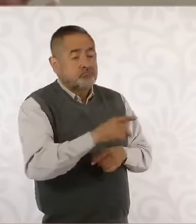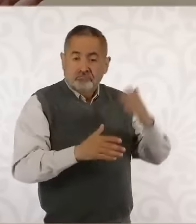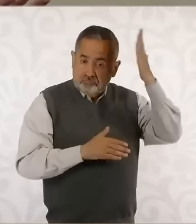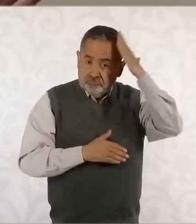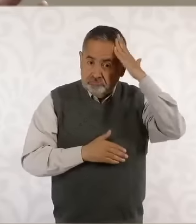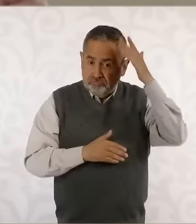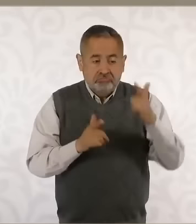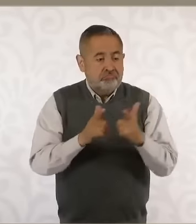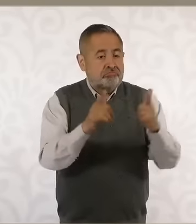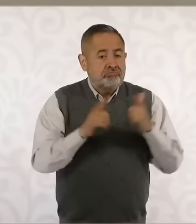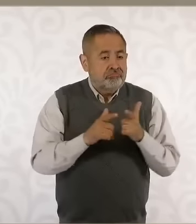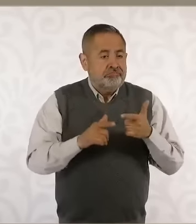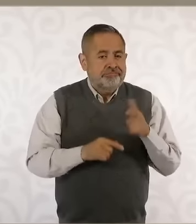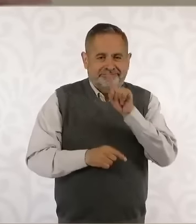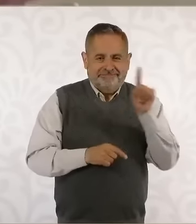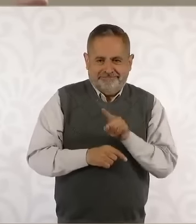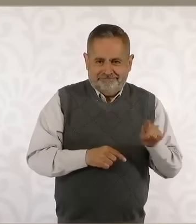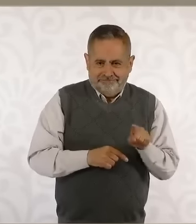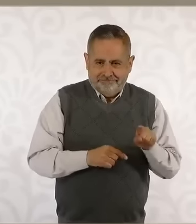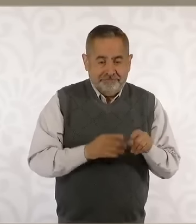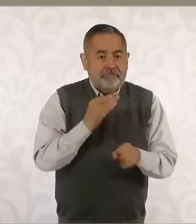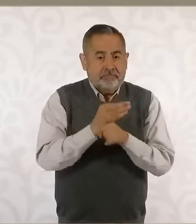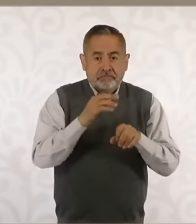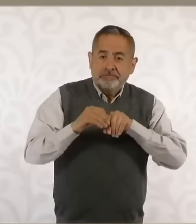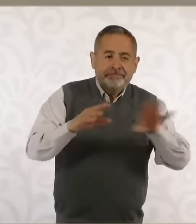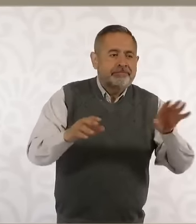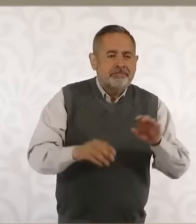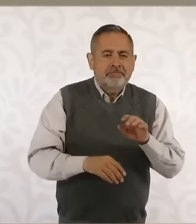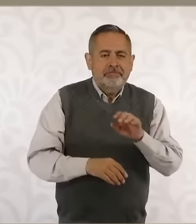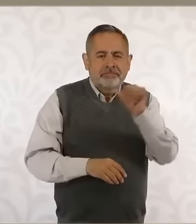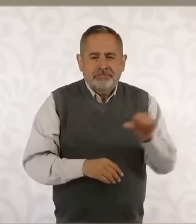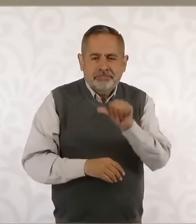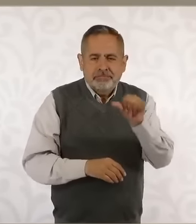Generación Z, porque la cuenta que actualmente se ve en Twitter no es un nueva, en realidad estaba